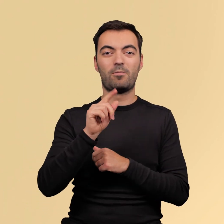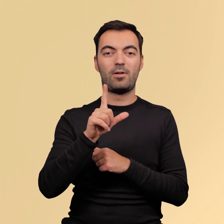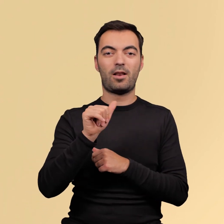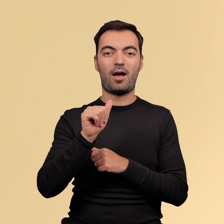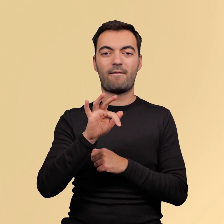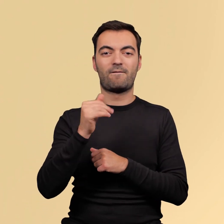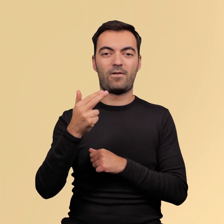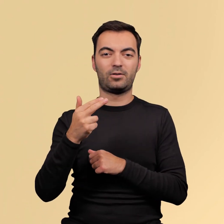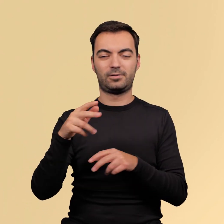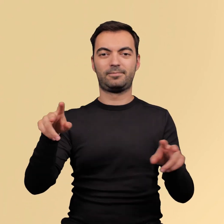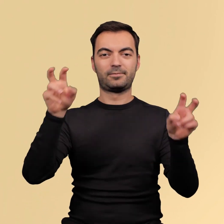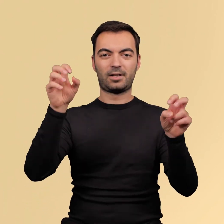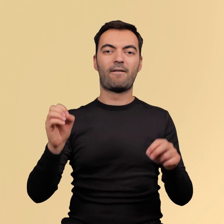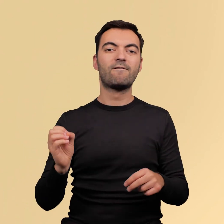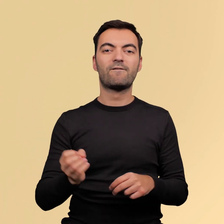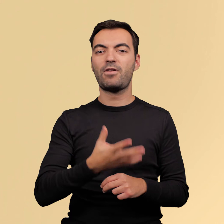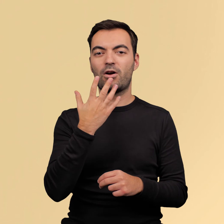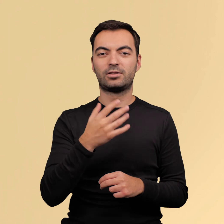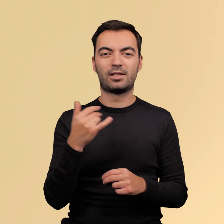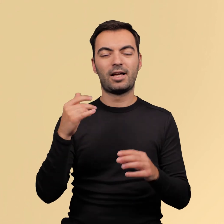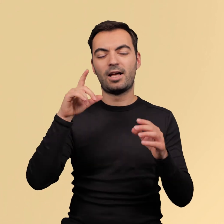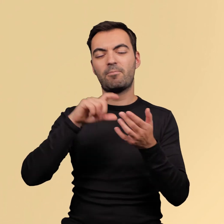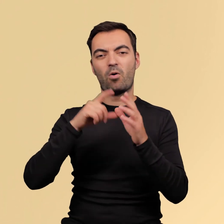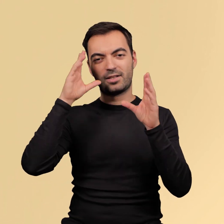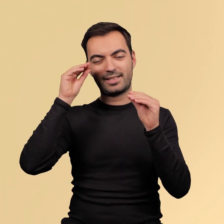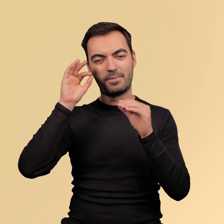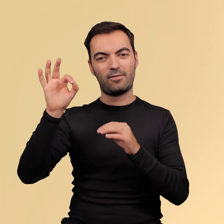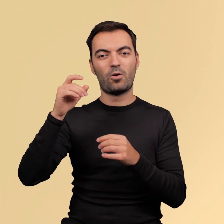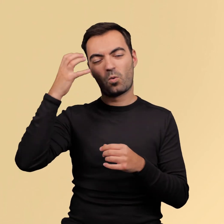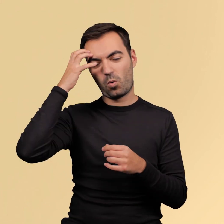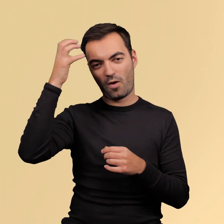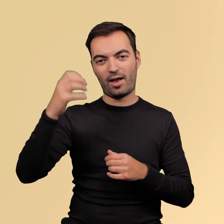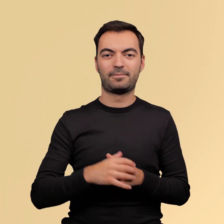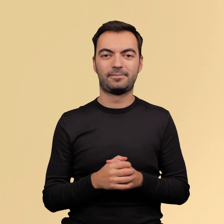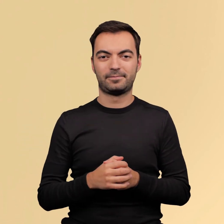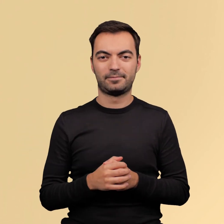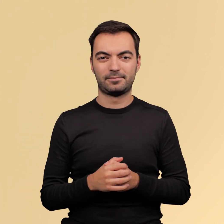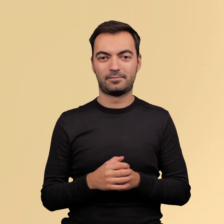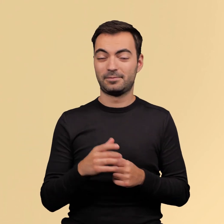czy Plafon Wiosna z Sypialni Królowej.